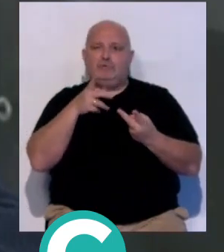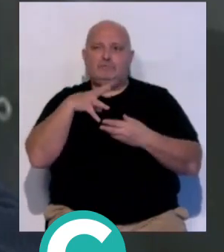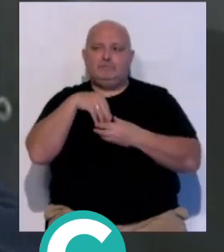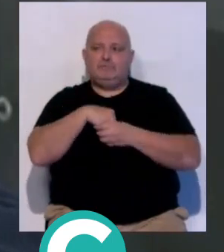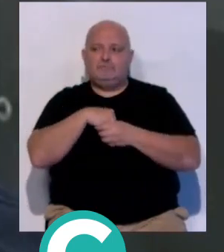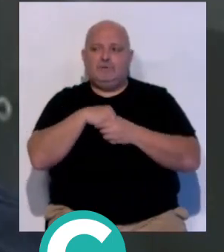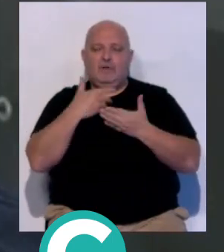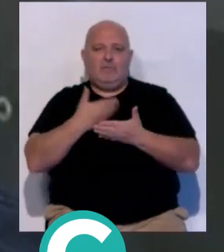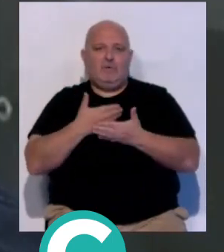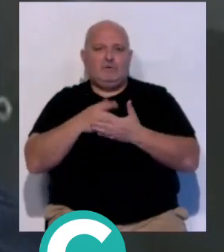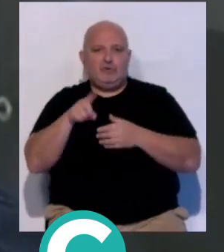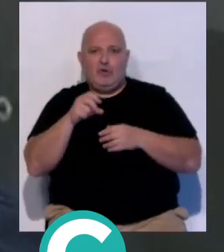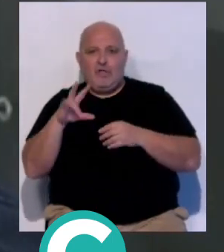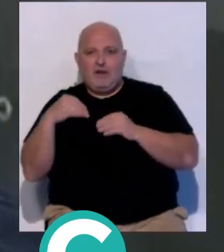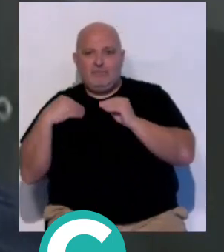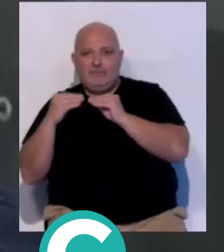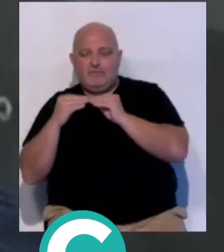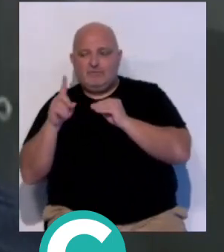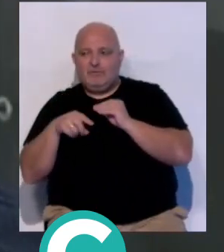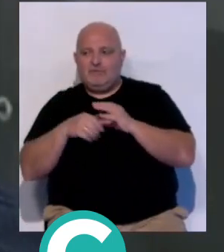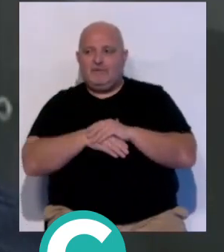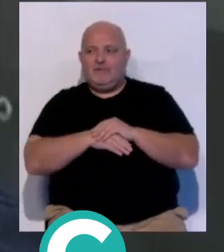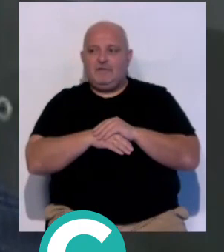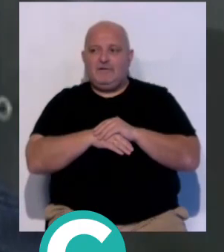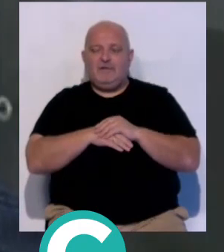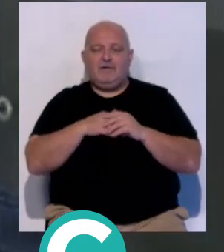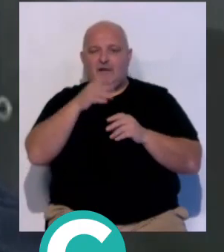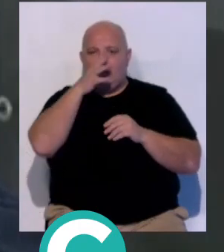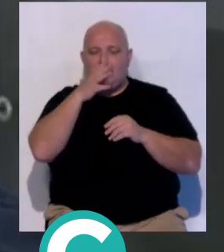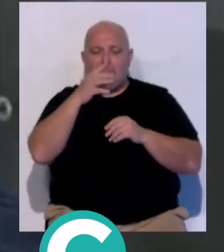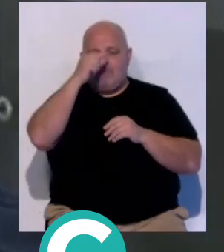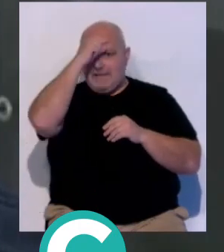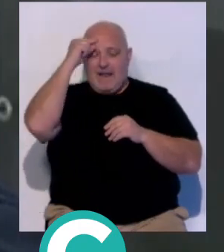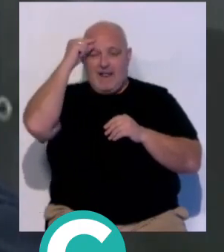hemos demostrado no Dani somos una casando mentales pero después a la hora de trabajar